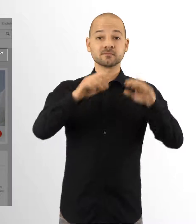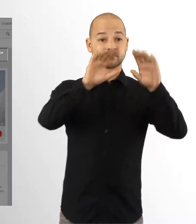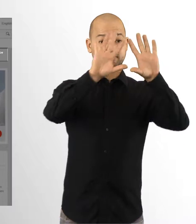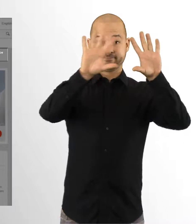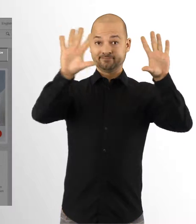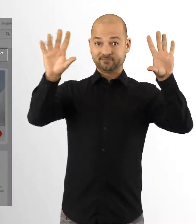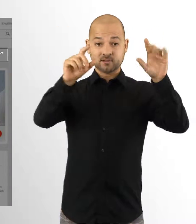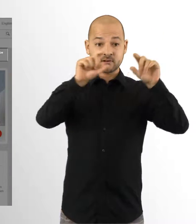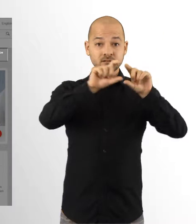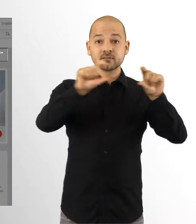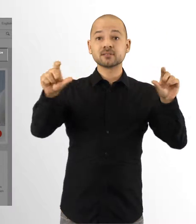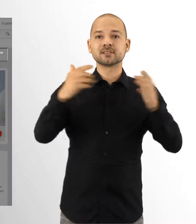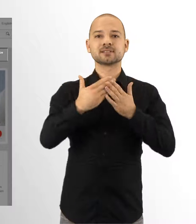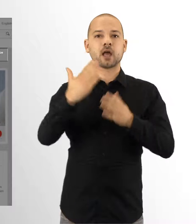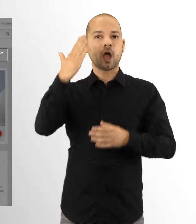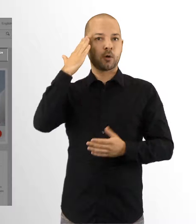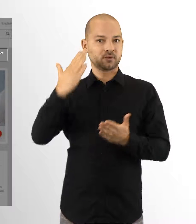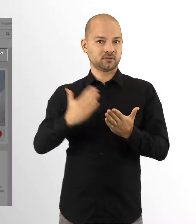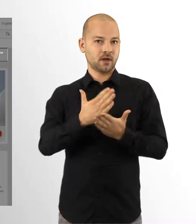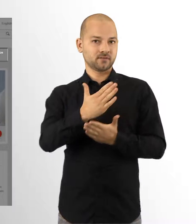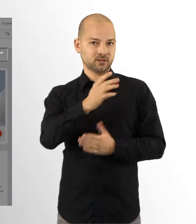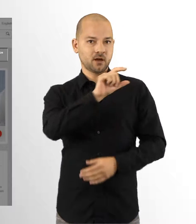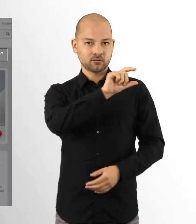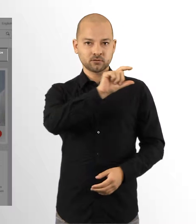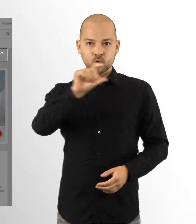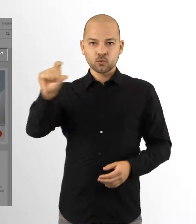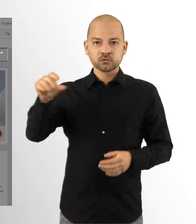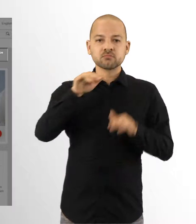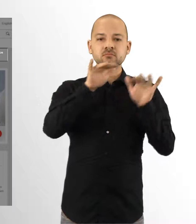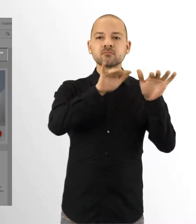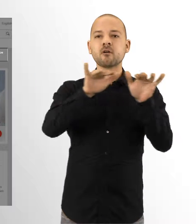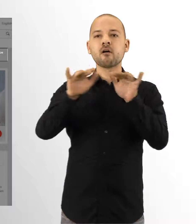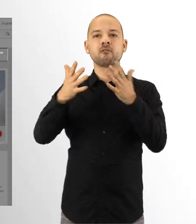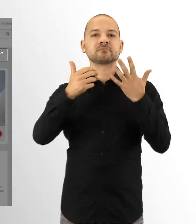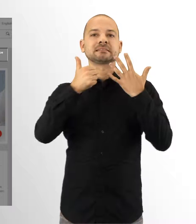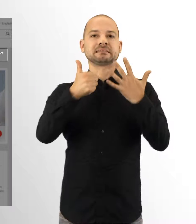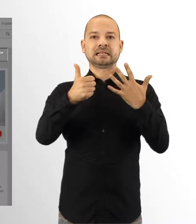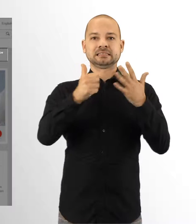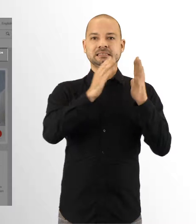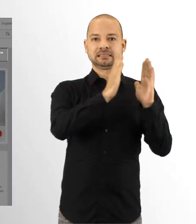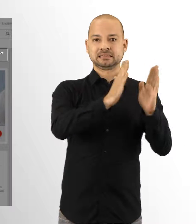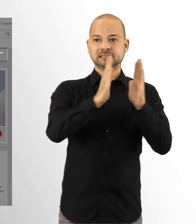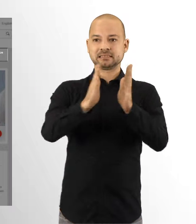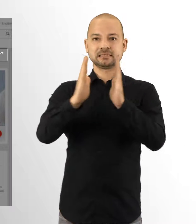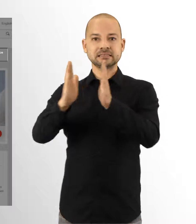Unter dem Kopfbereich finden Sie die Hauptnavigation. Über diese gelangen Sie zu den sechs Themenrubriken ...